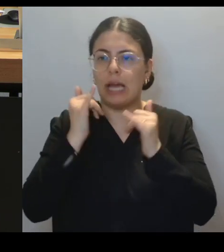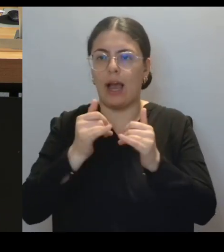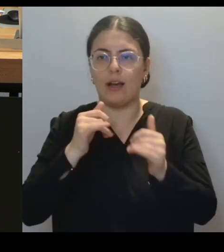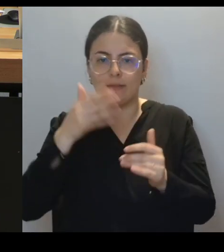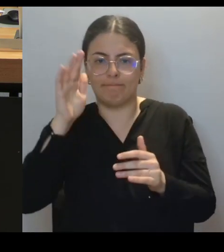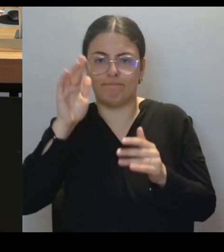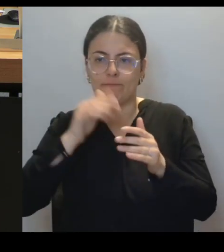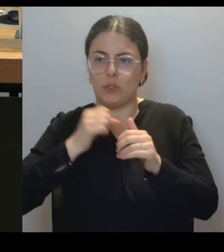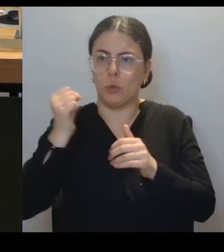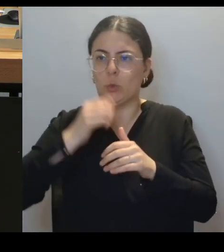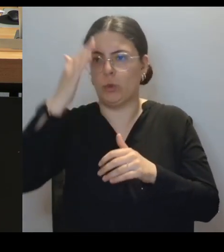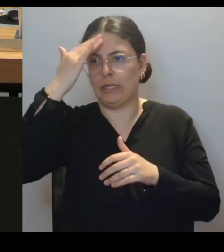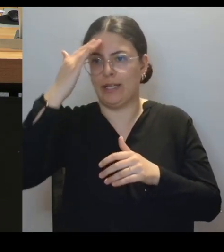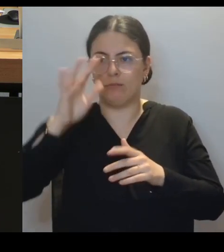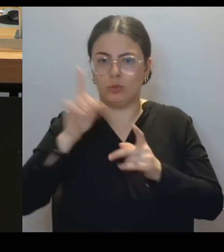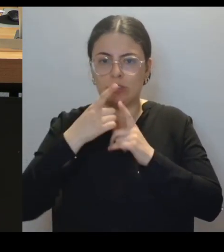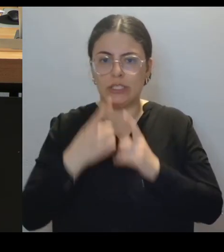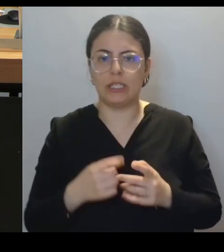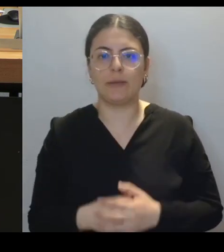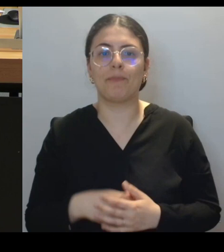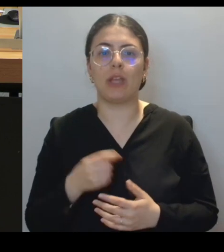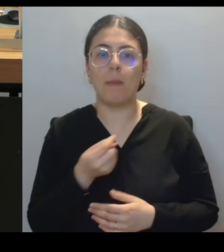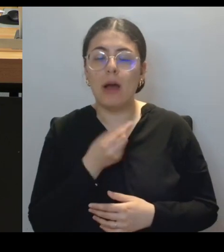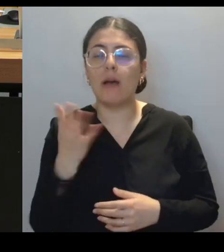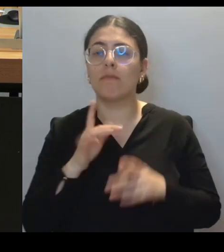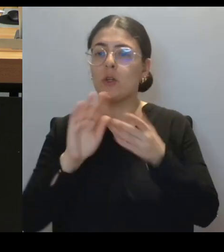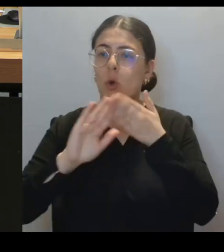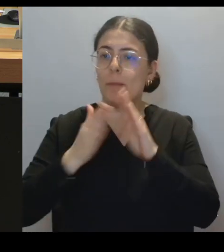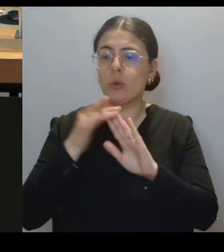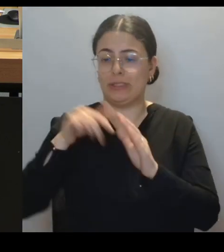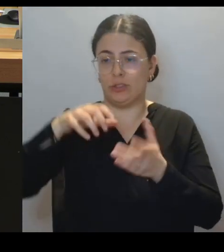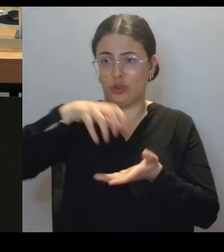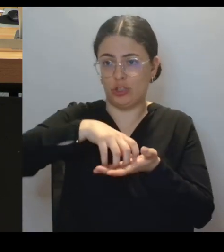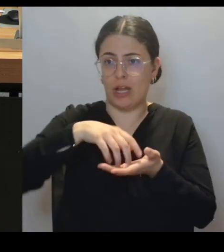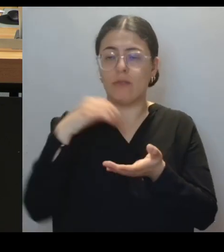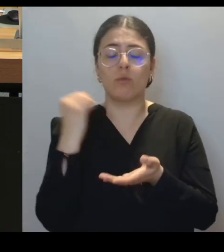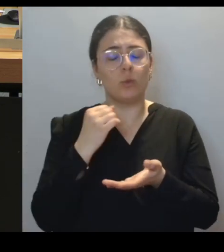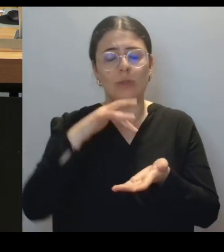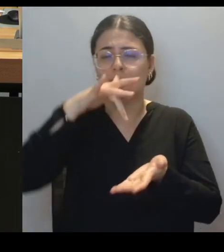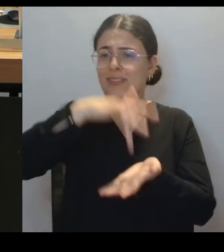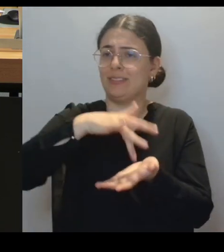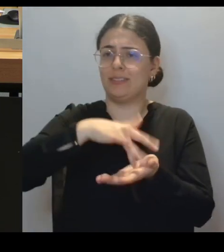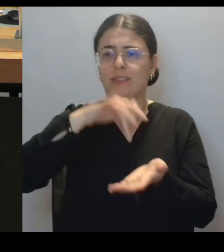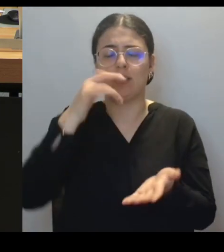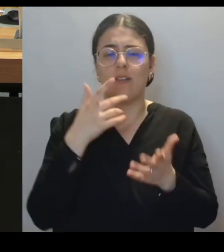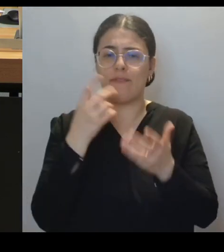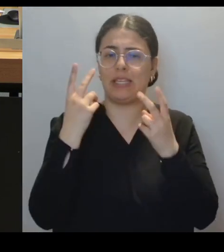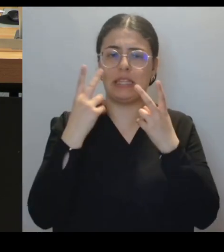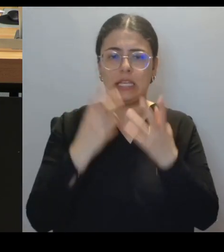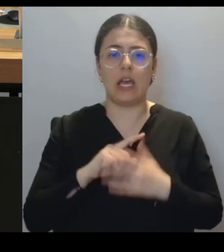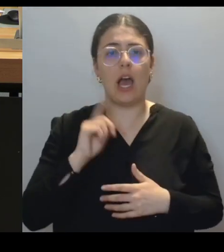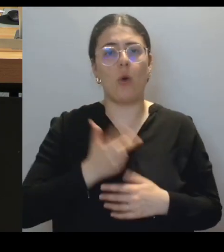Stadt ein zentraler, wichtiger Ort. Und er hat vor allem eine soziale Bedeutung. Und Herr Greif, da komme ich gleich auch noch mal darauf zurück. Ich glaube, dass diese soziale